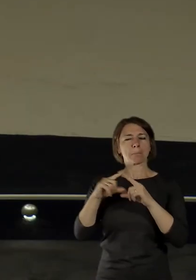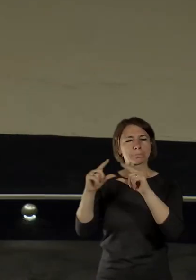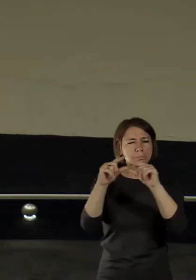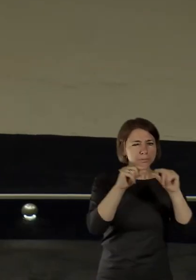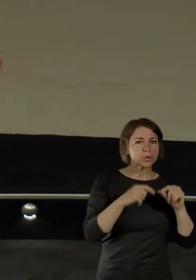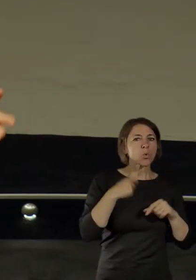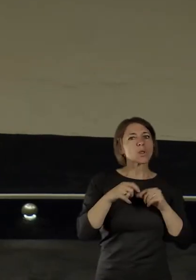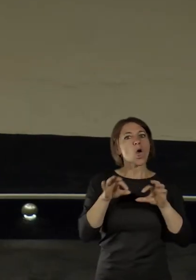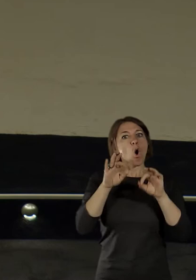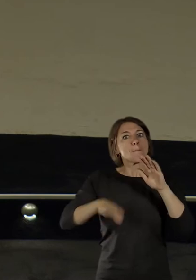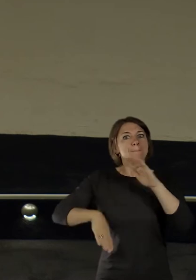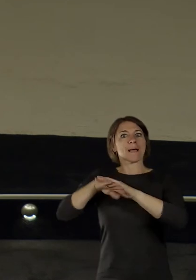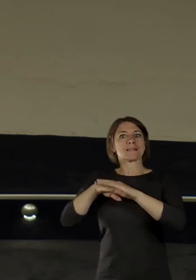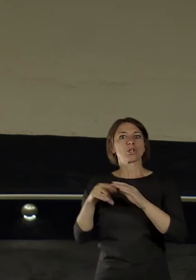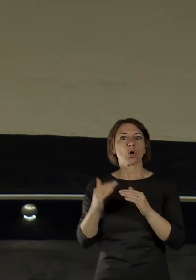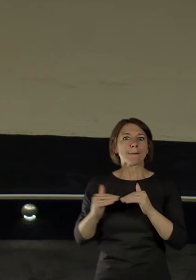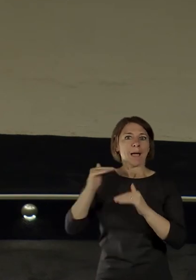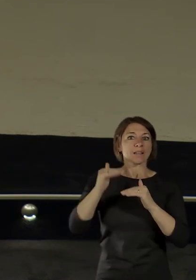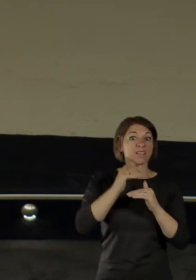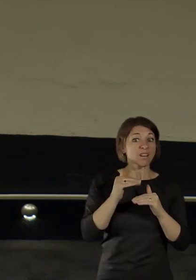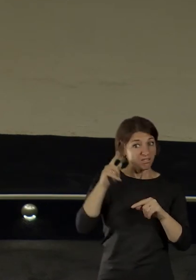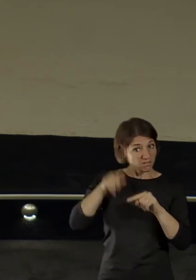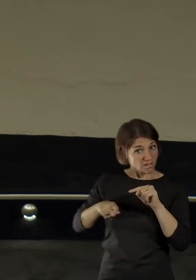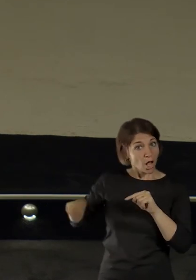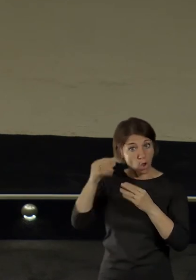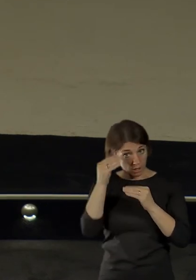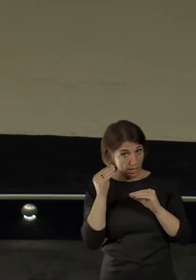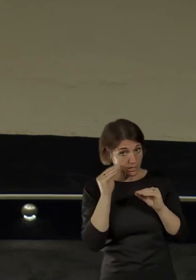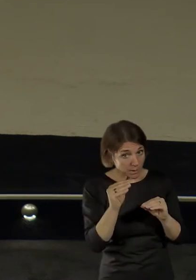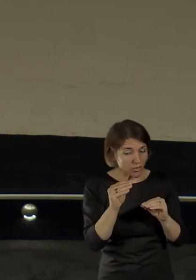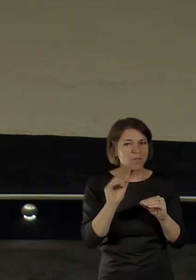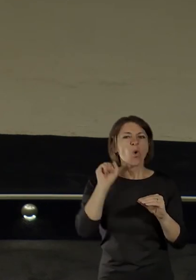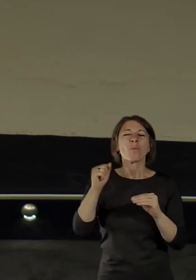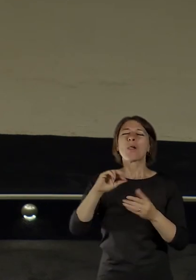které ji výrazně třeba převyšovaly. A zda se stalo, že se muselo začít upravovat,